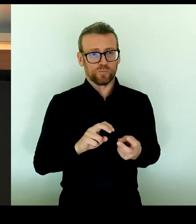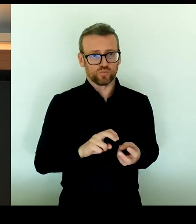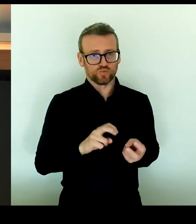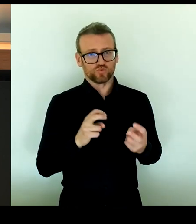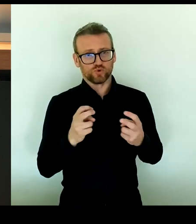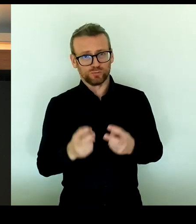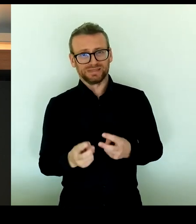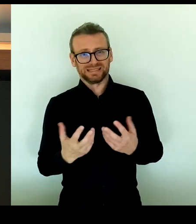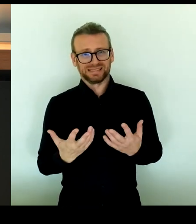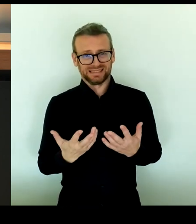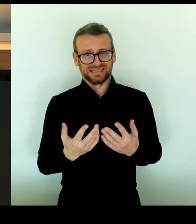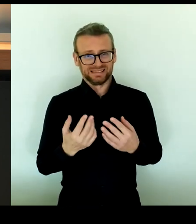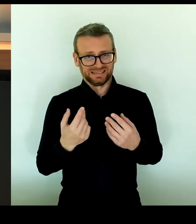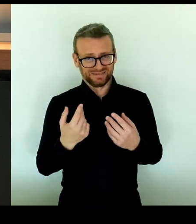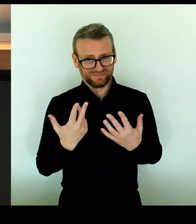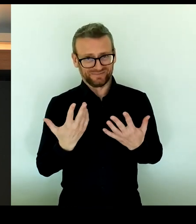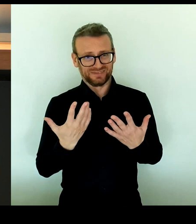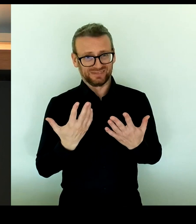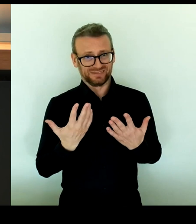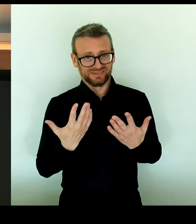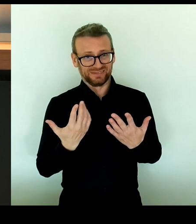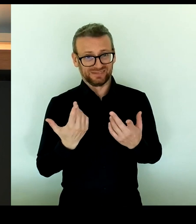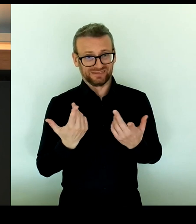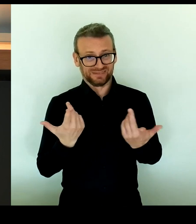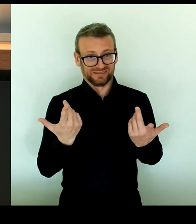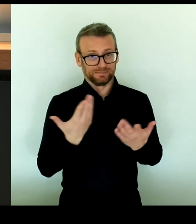voranzutreiben, zieht die CDU leider den Fehlschluss